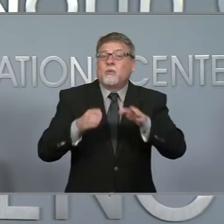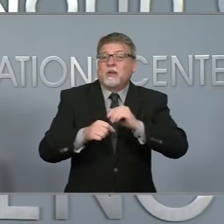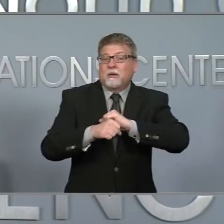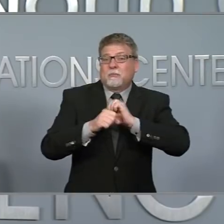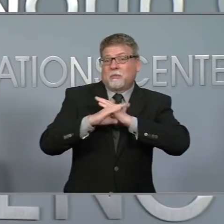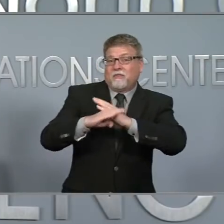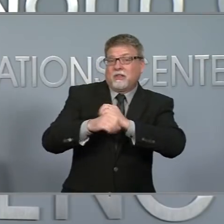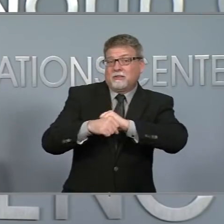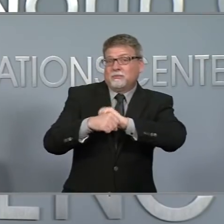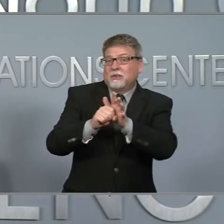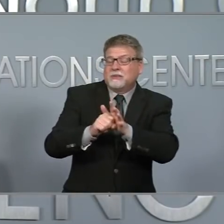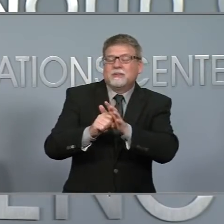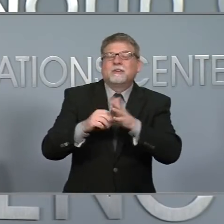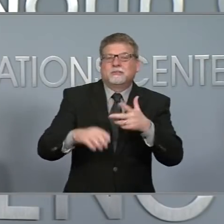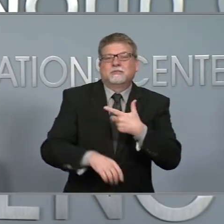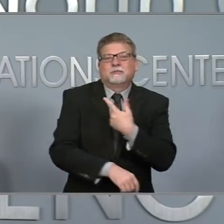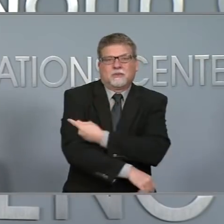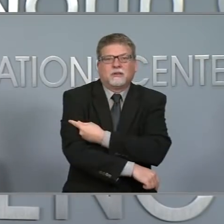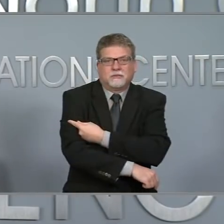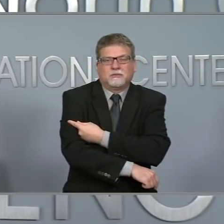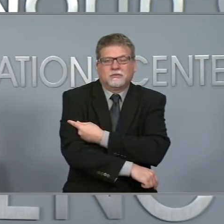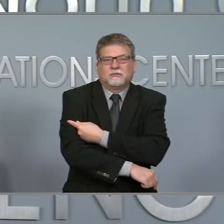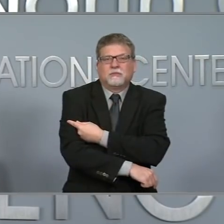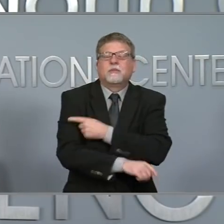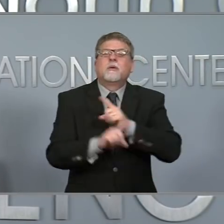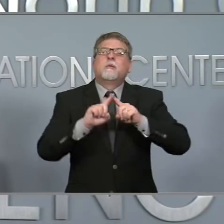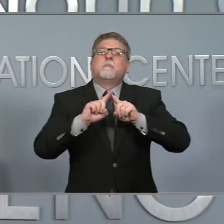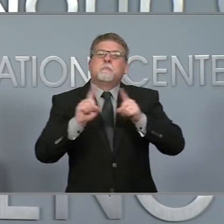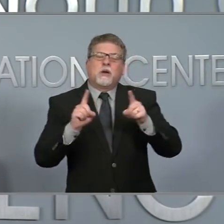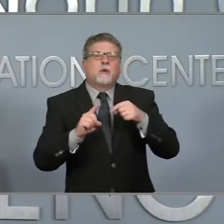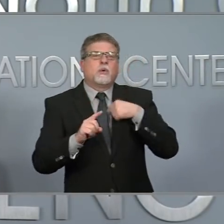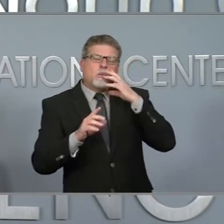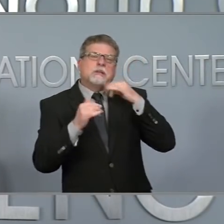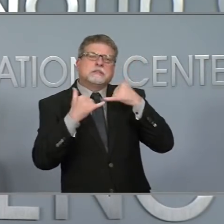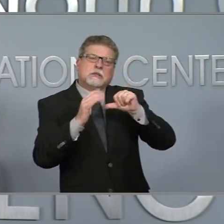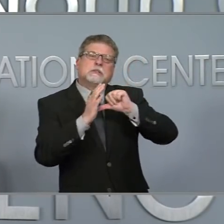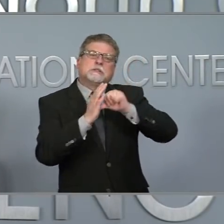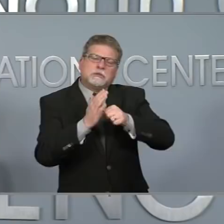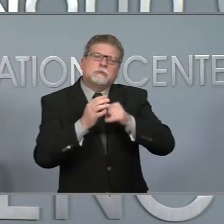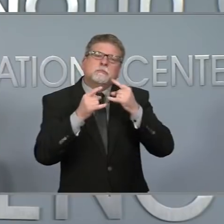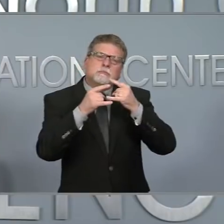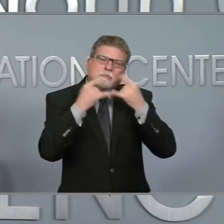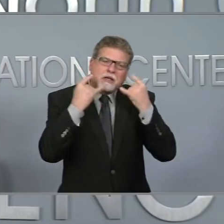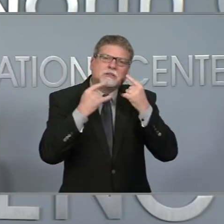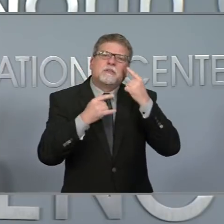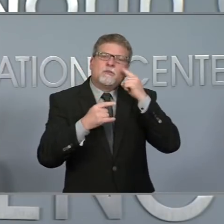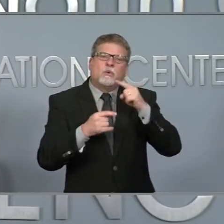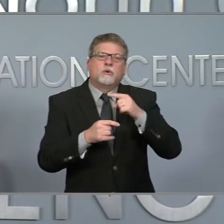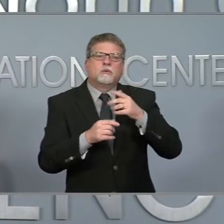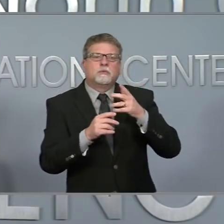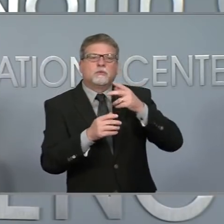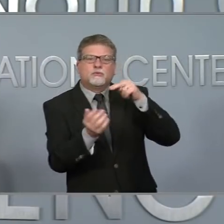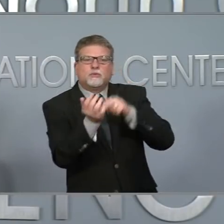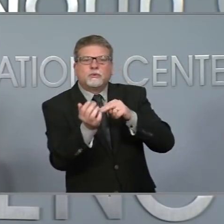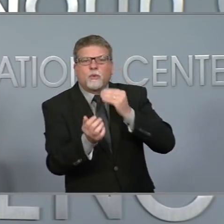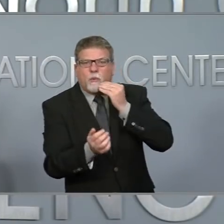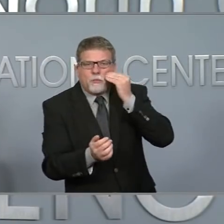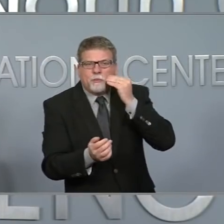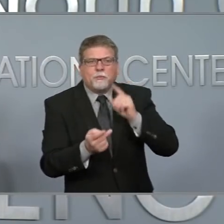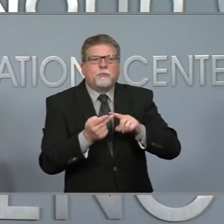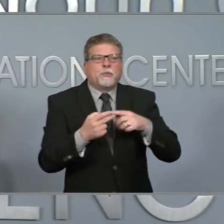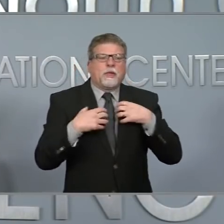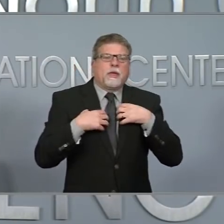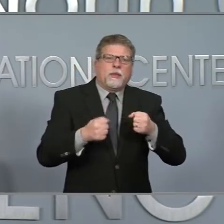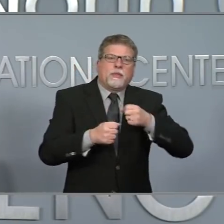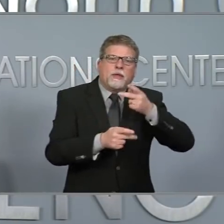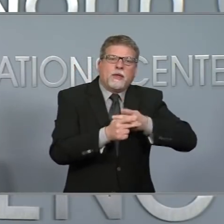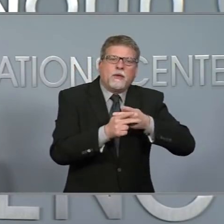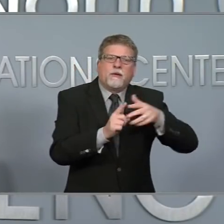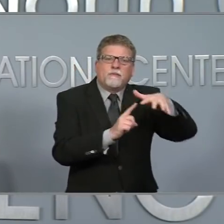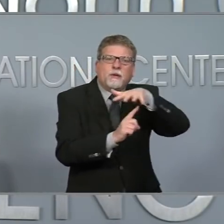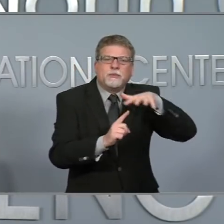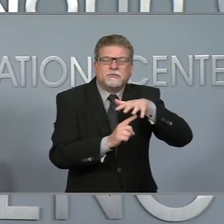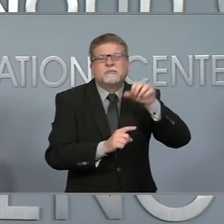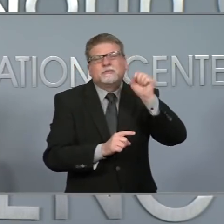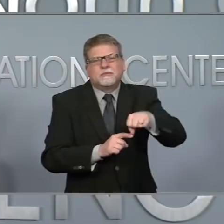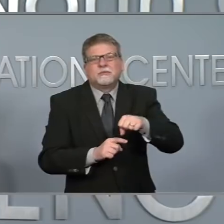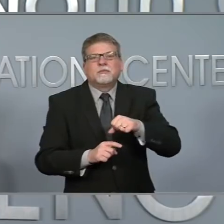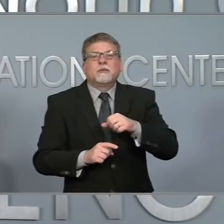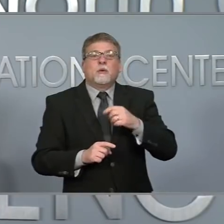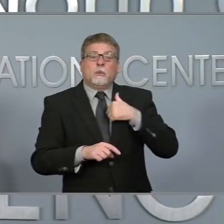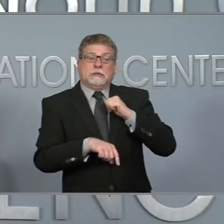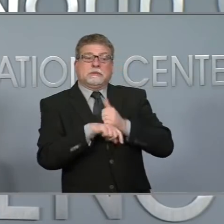esta estrategia. Y quiero ser